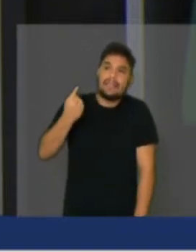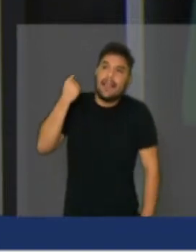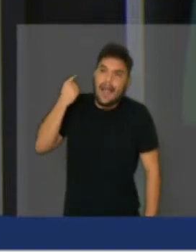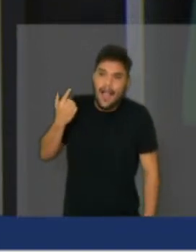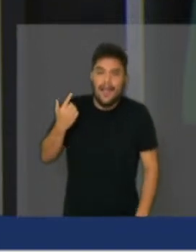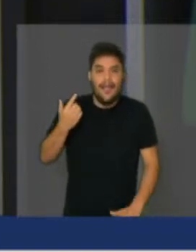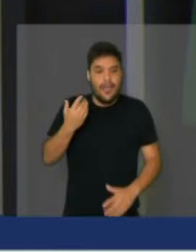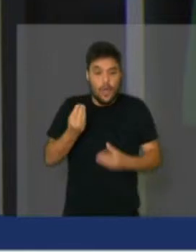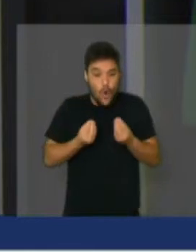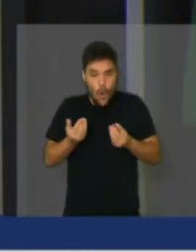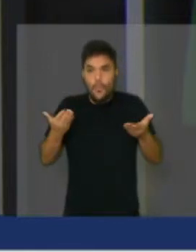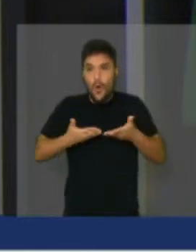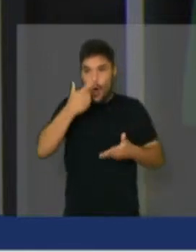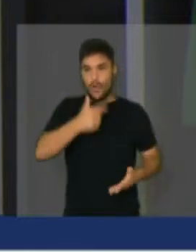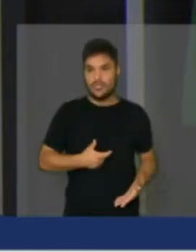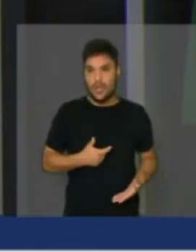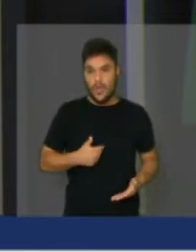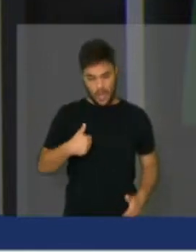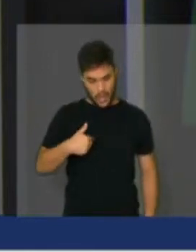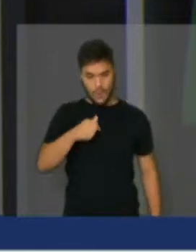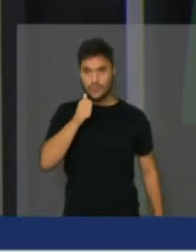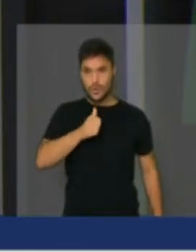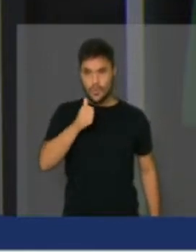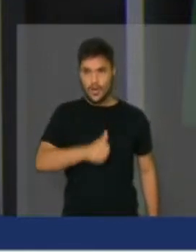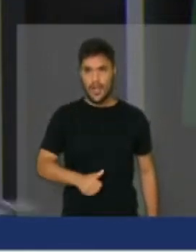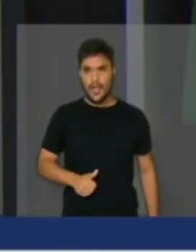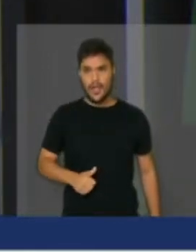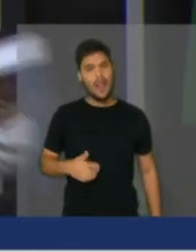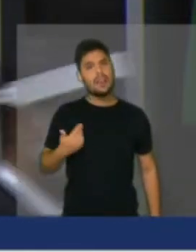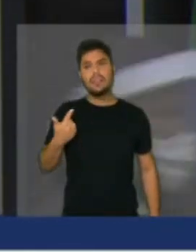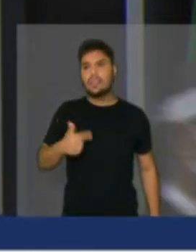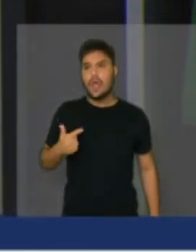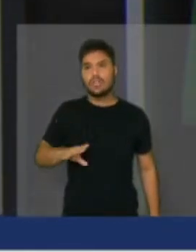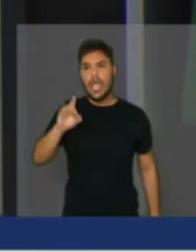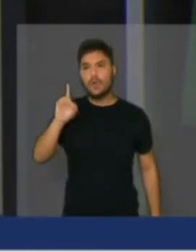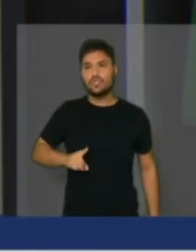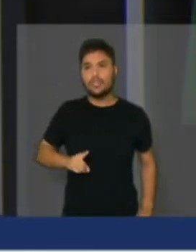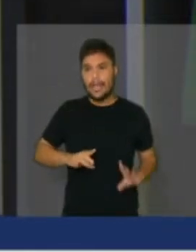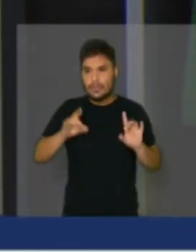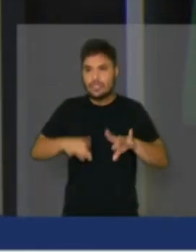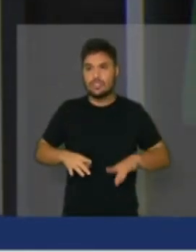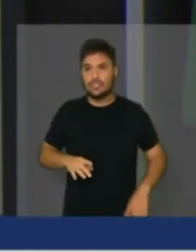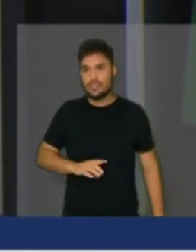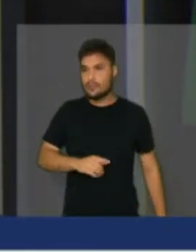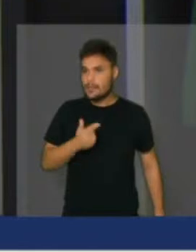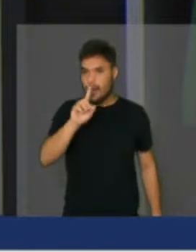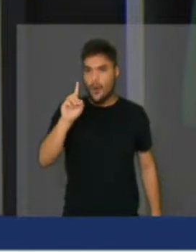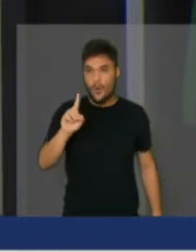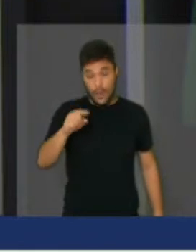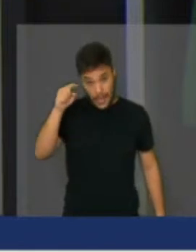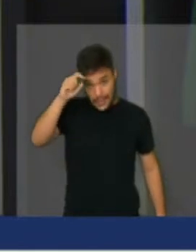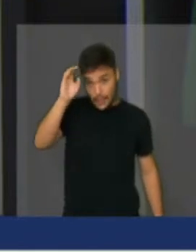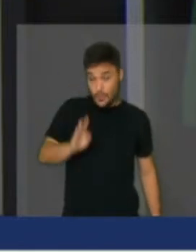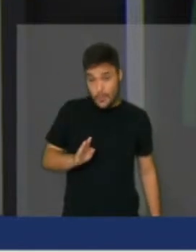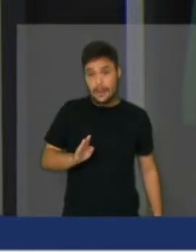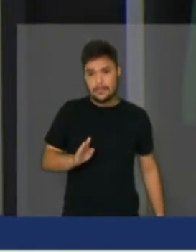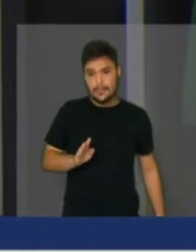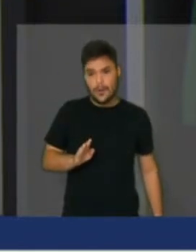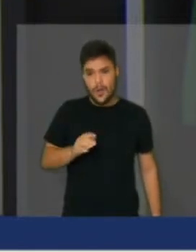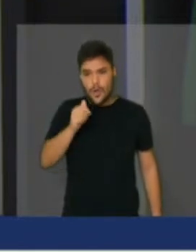NÃO TENHO O DIREITO DE DESISTIR. NESSE PAÍS EM QUE MULHERES SOFREM VIOLÊNCIA POLÍTICA, DE GÊNERO TODOS OS DIAS. EM QUE EU SOFRI TODOS OS